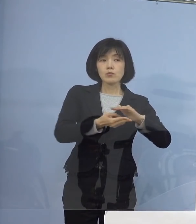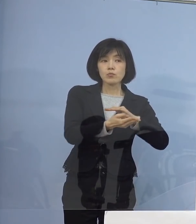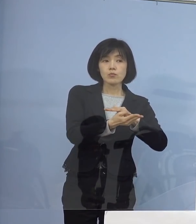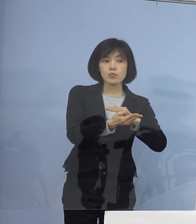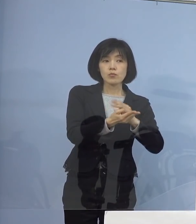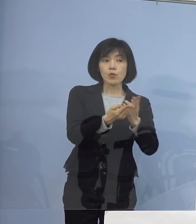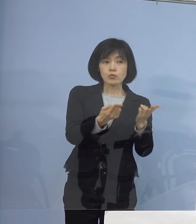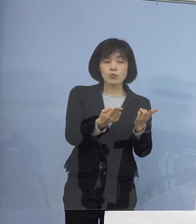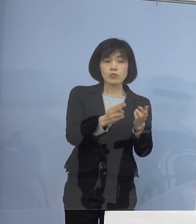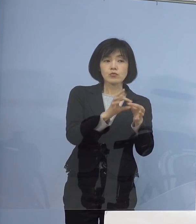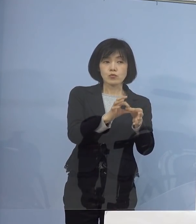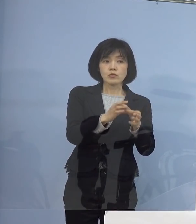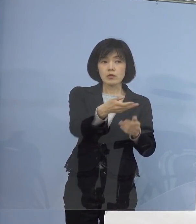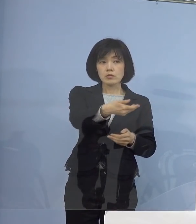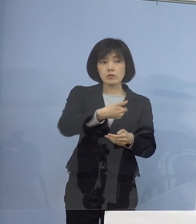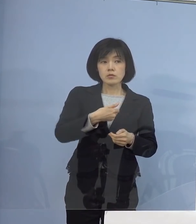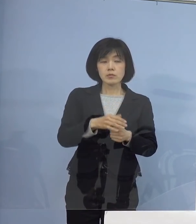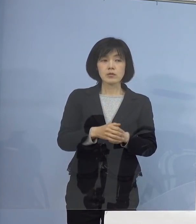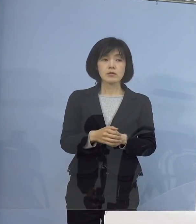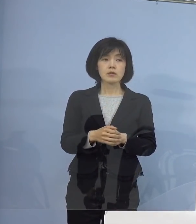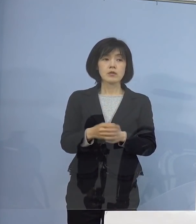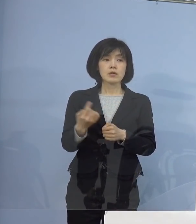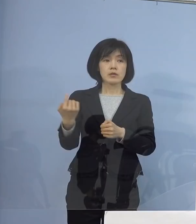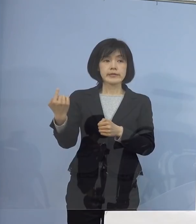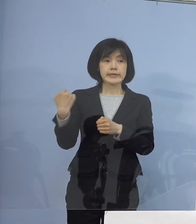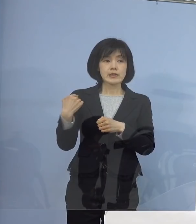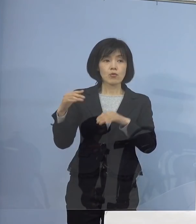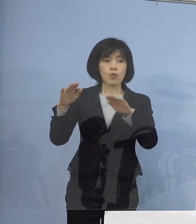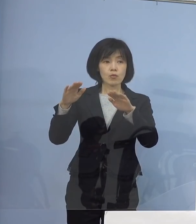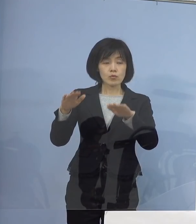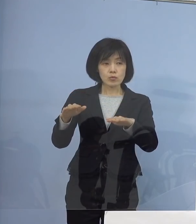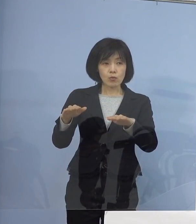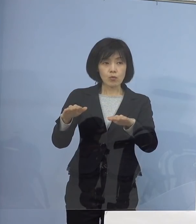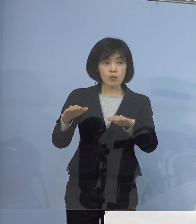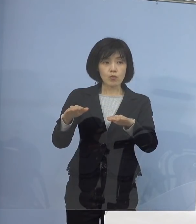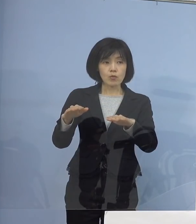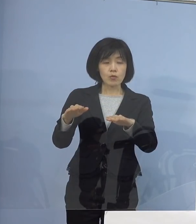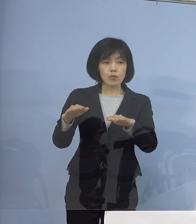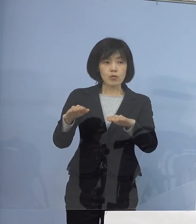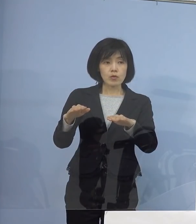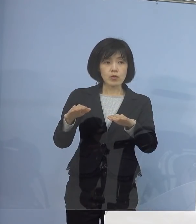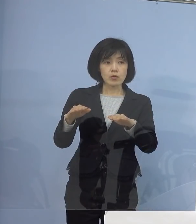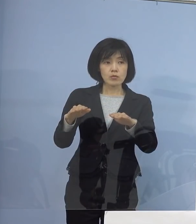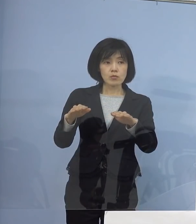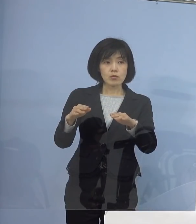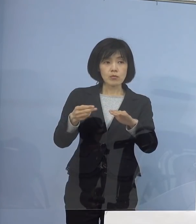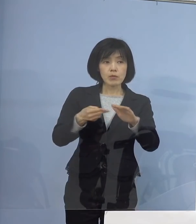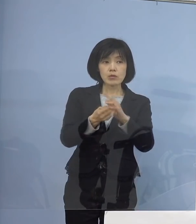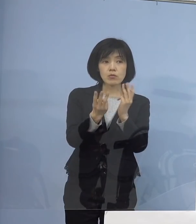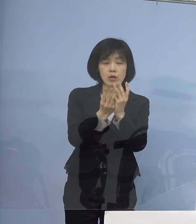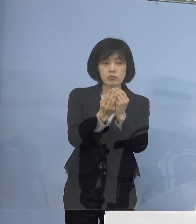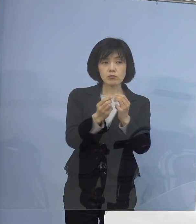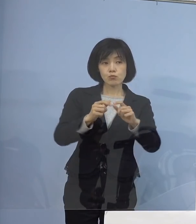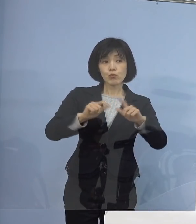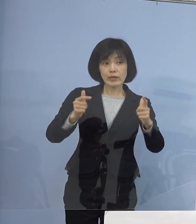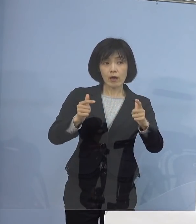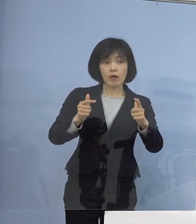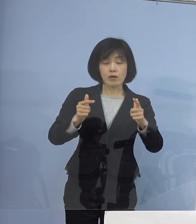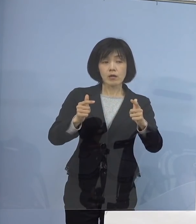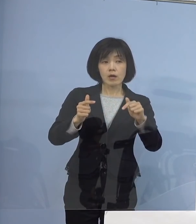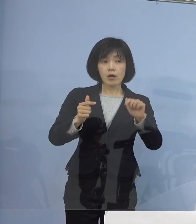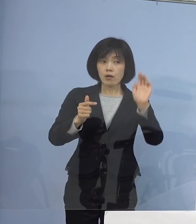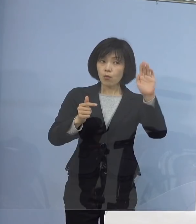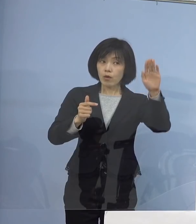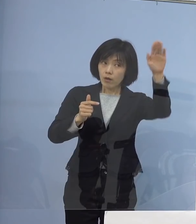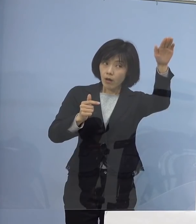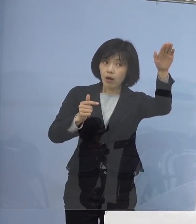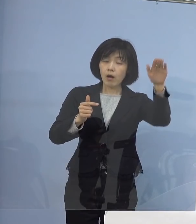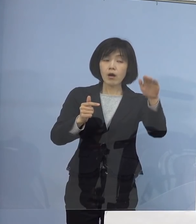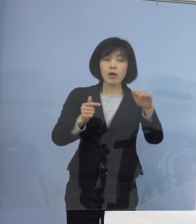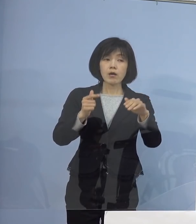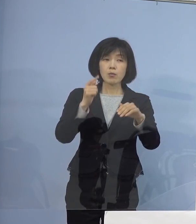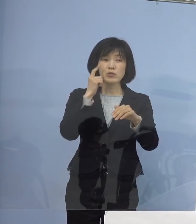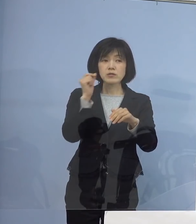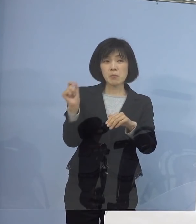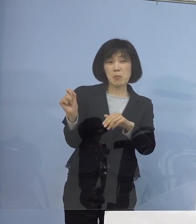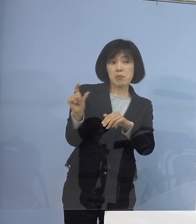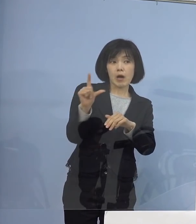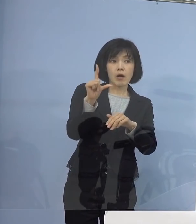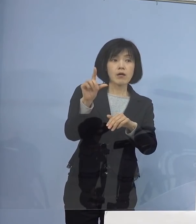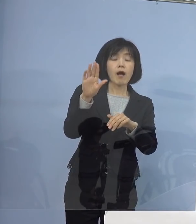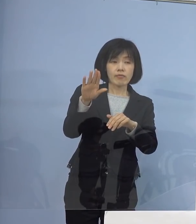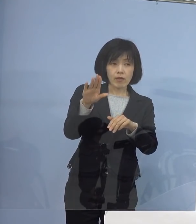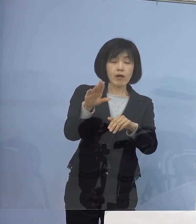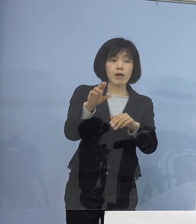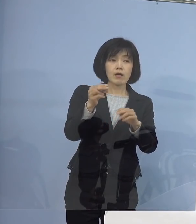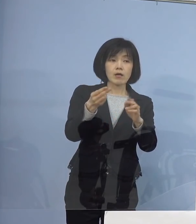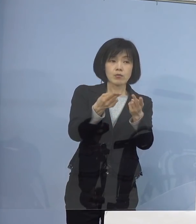昨日から今日にかけて早くも2床増えてですね 今後も必要に応じて病床を確保していくのか